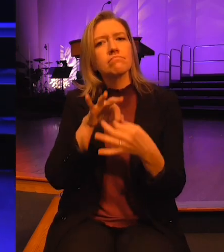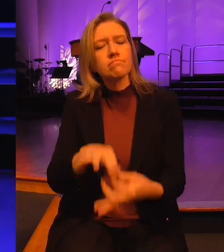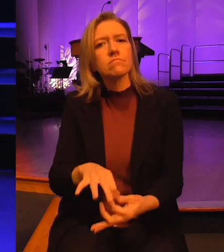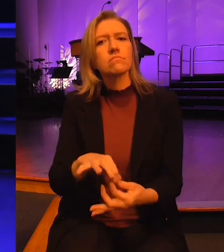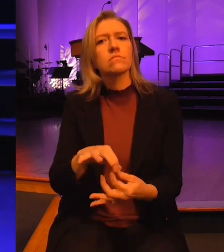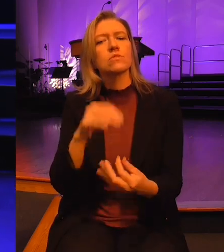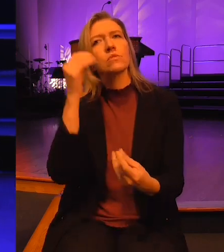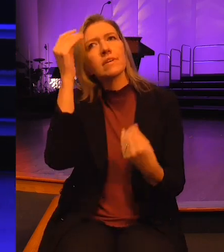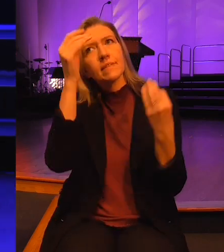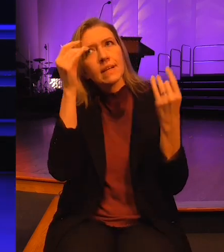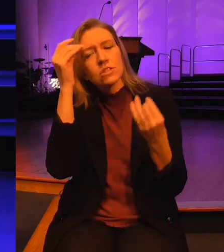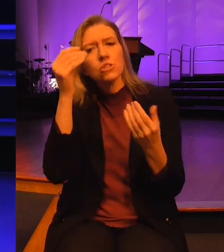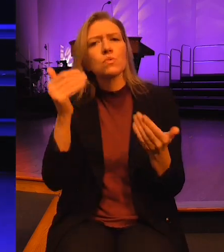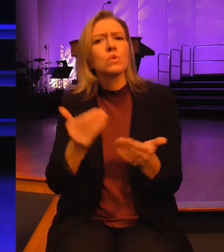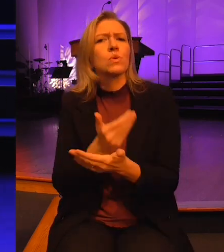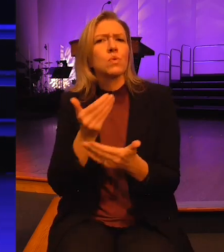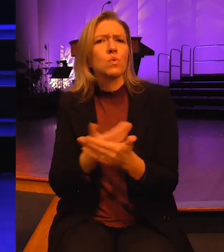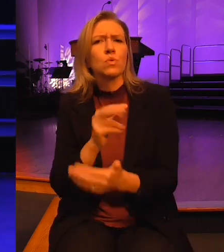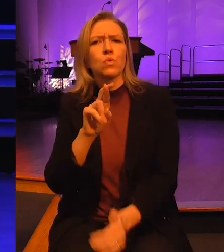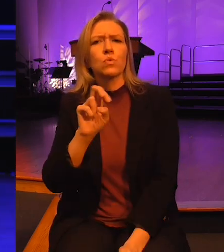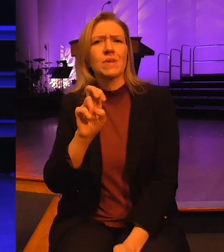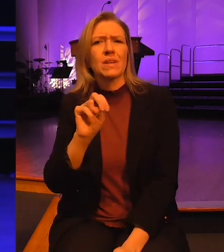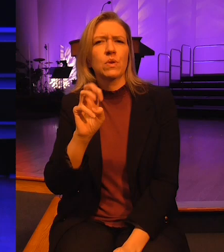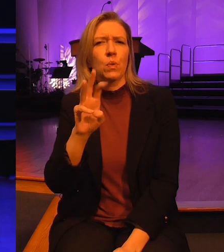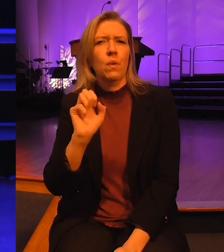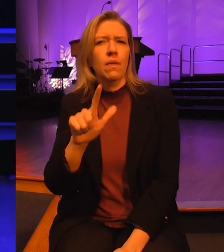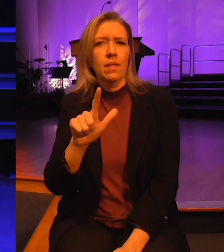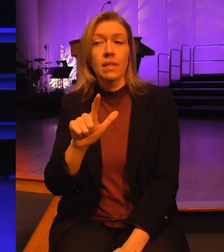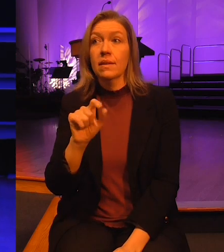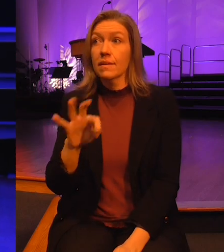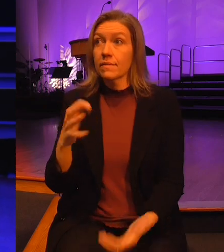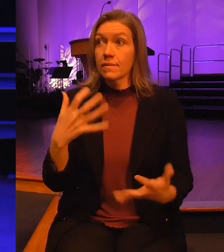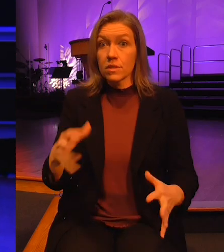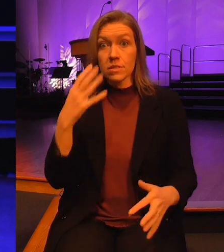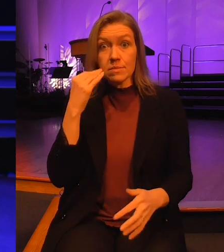has venido a esto antes. va a ser un poco diferente este año así que me disculpo y